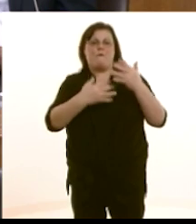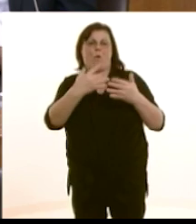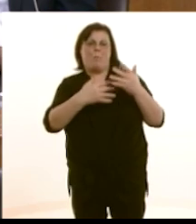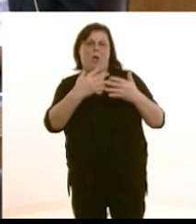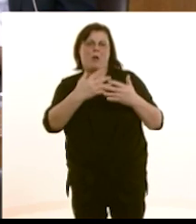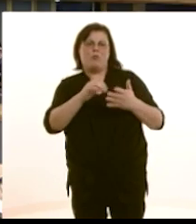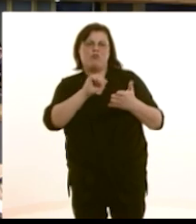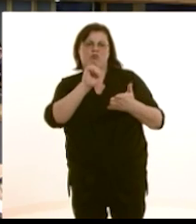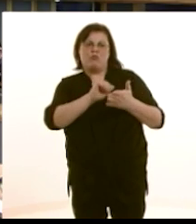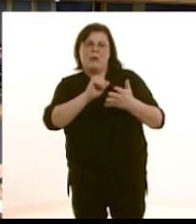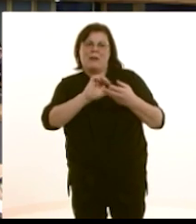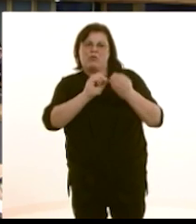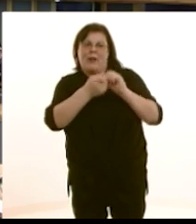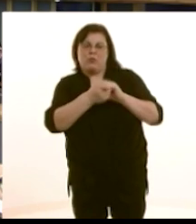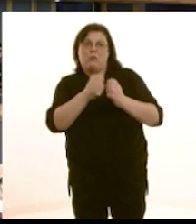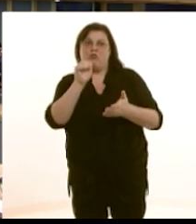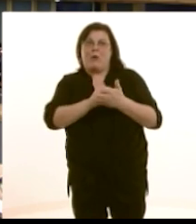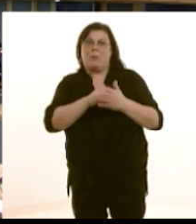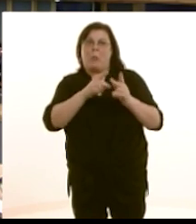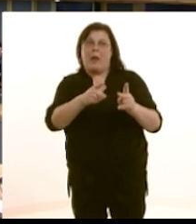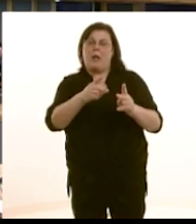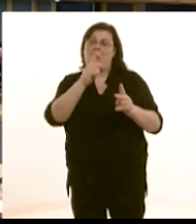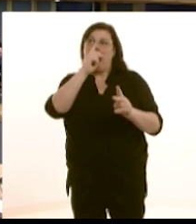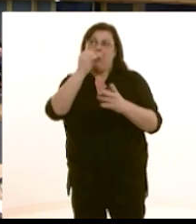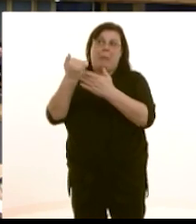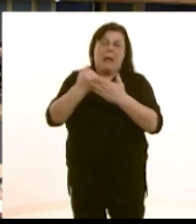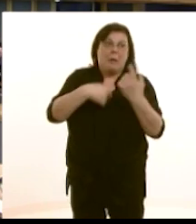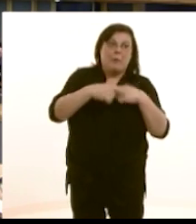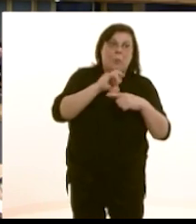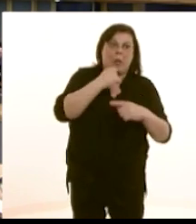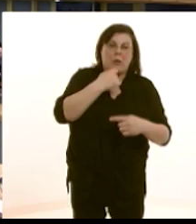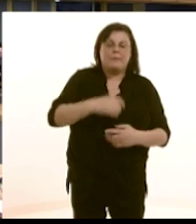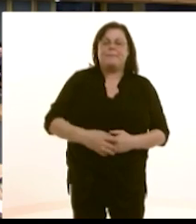Darren Millar: Thank you for that answer, First Minister, to that particular question.